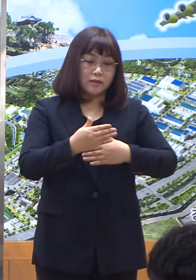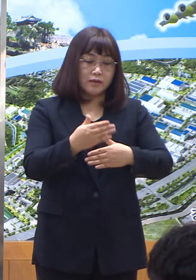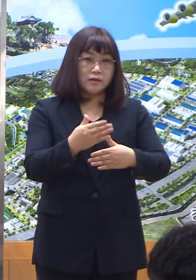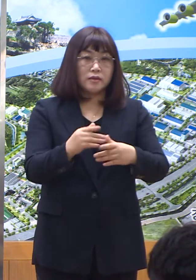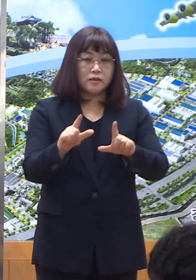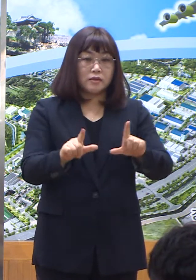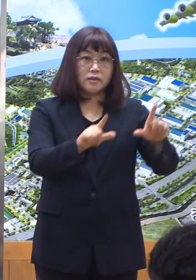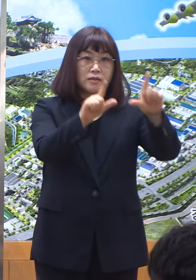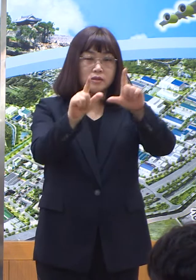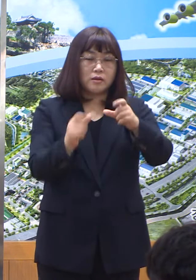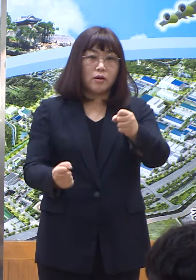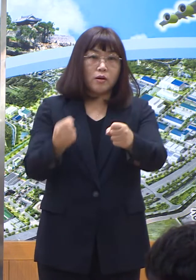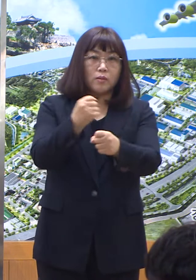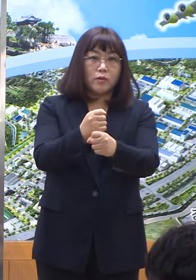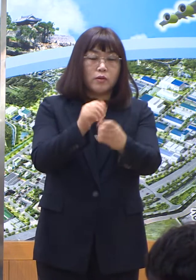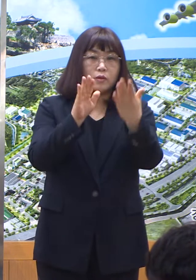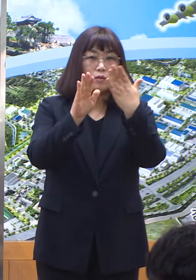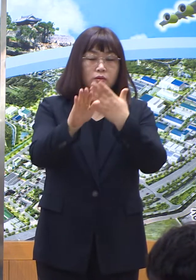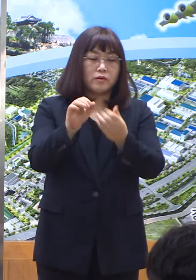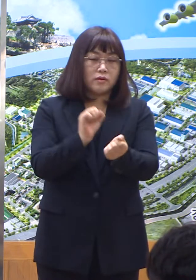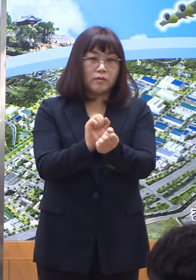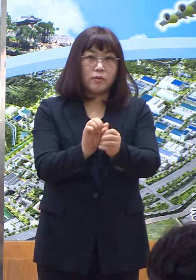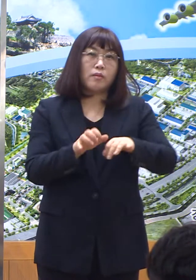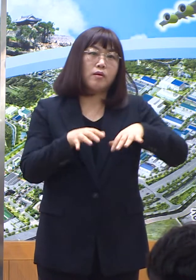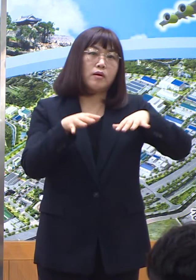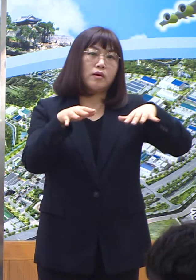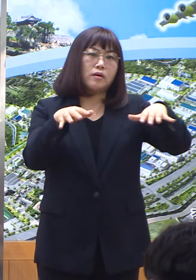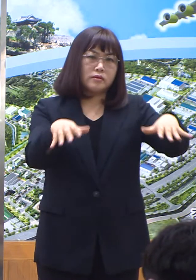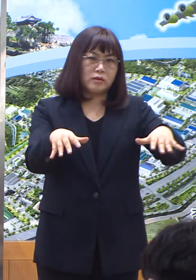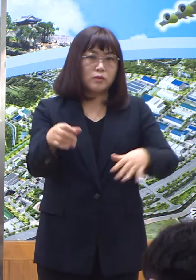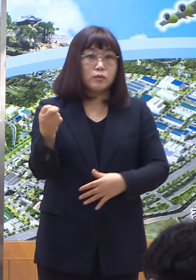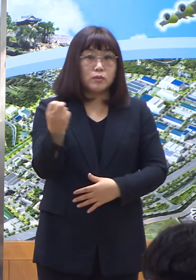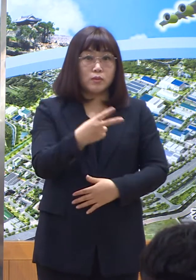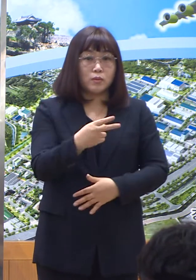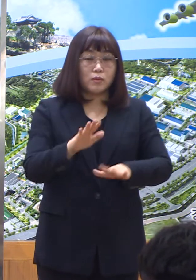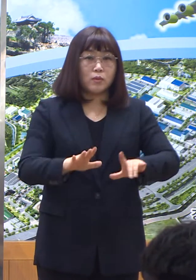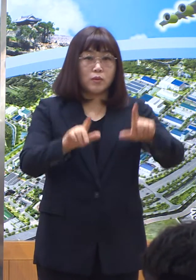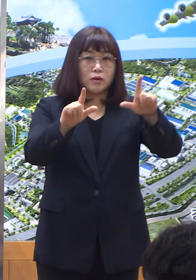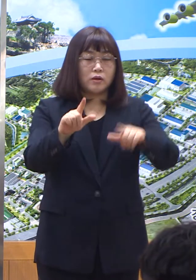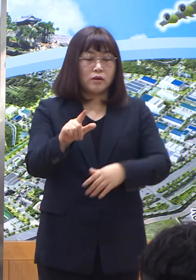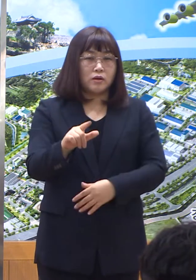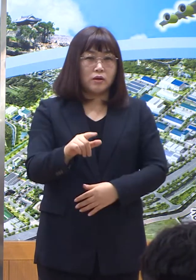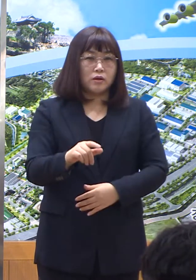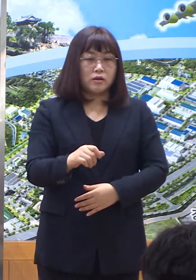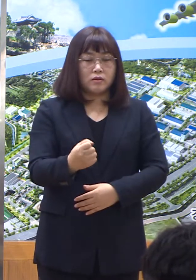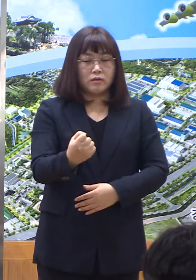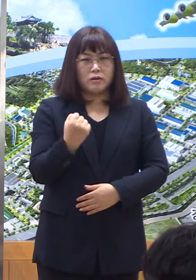위에 없는 반면 확산에 2억 보내던 전파력이 2 3에 관한